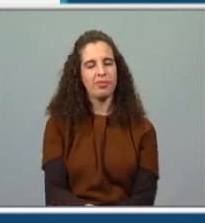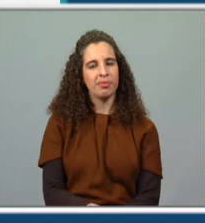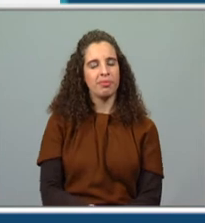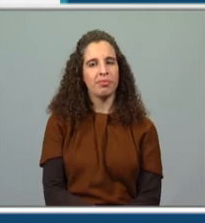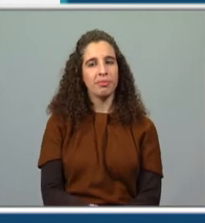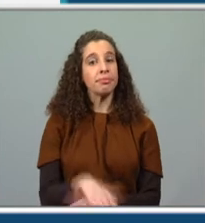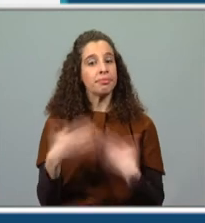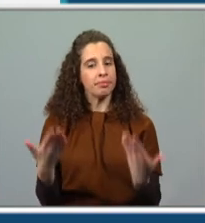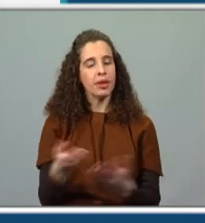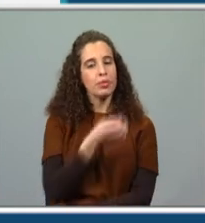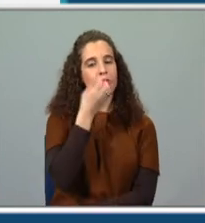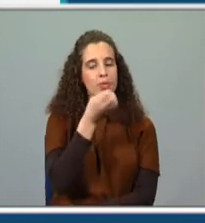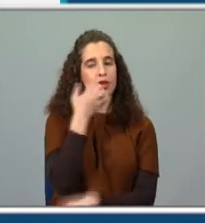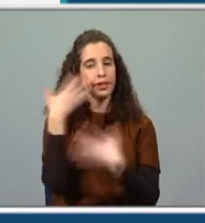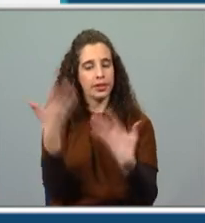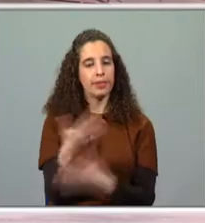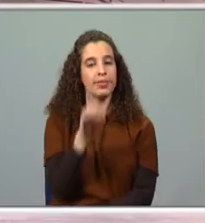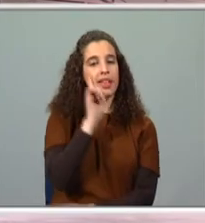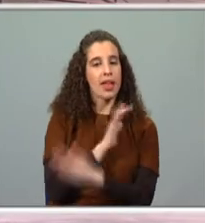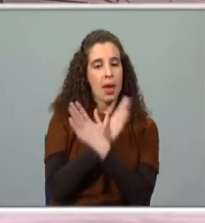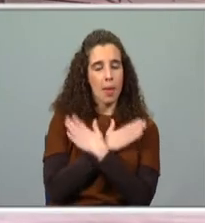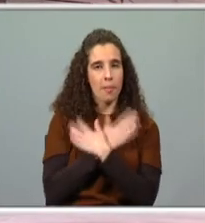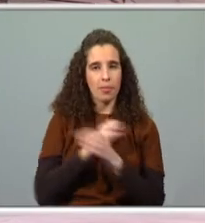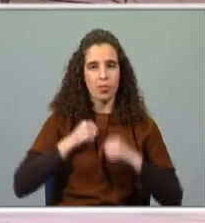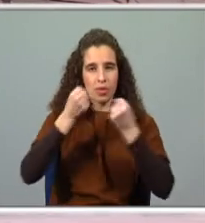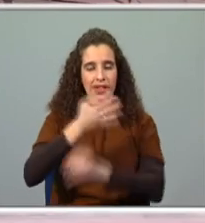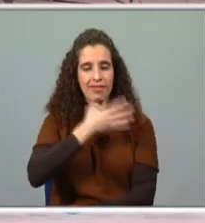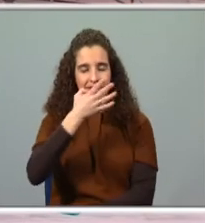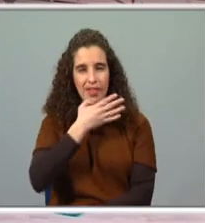muito bem então esta Nossa amiga conseguimos explicar muito bem o que 那麼這很好 我們的朋友我們能夠很好地解釋什麼